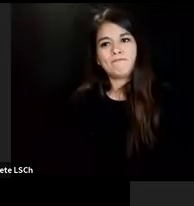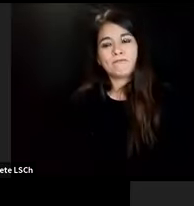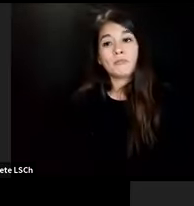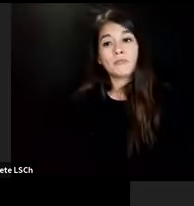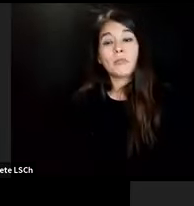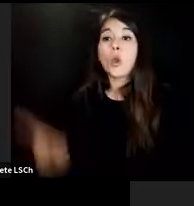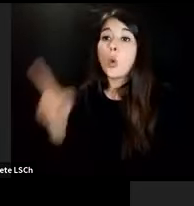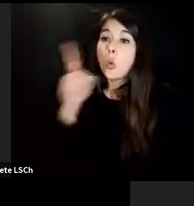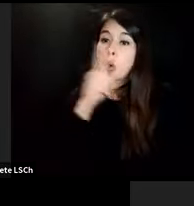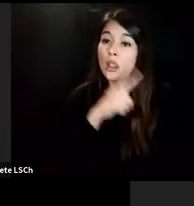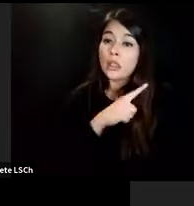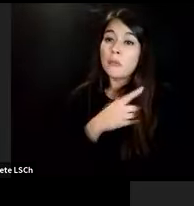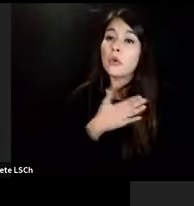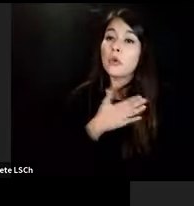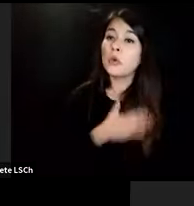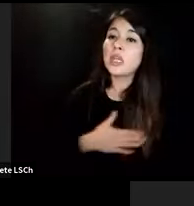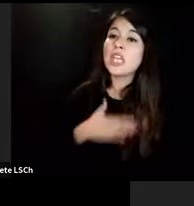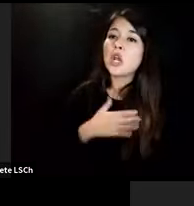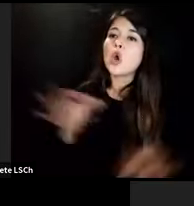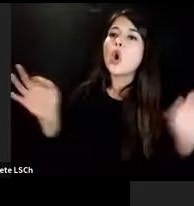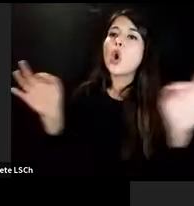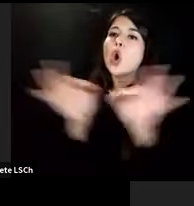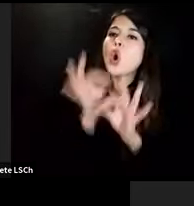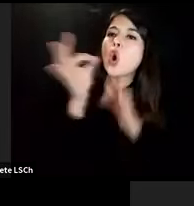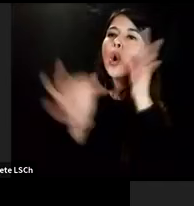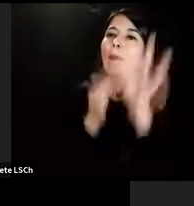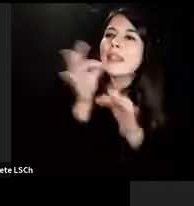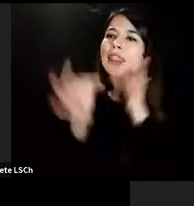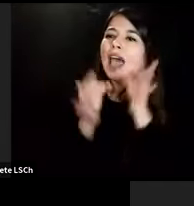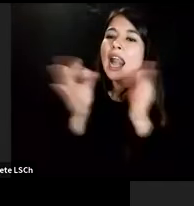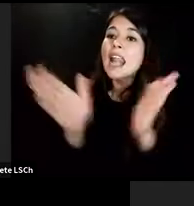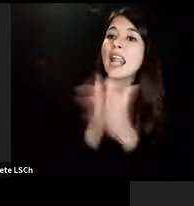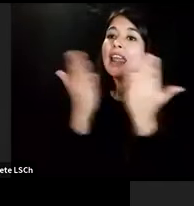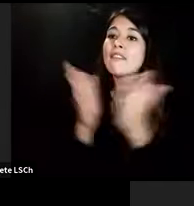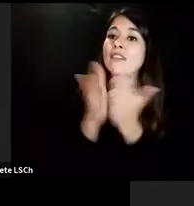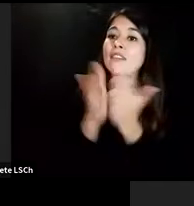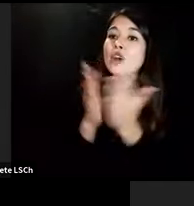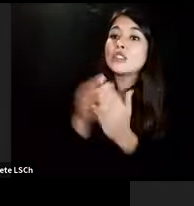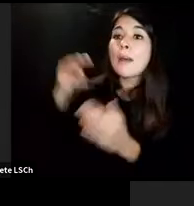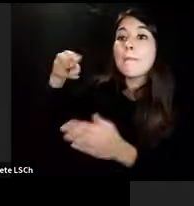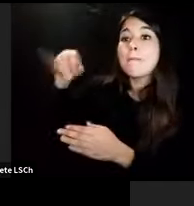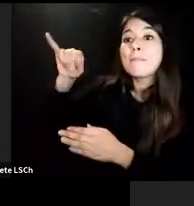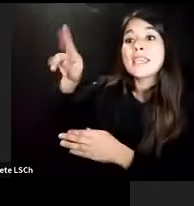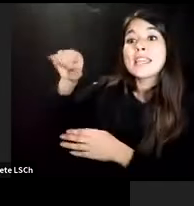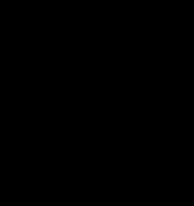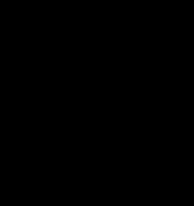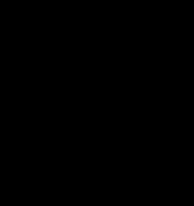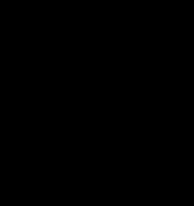Miryam me pidió que terminara con algunas recomendaciones de libros para leer en estos días, en esta